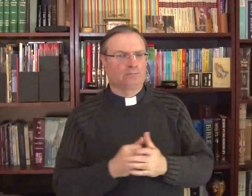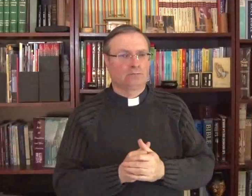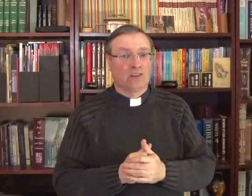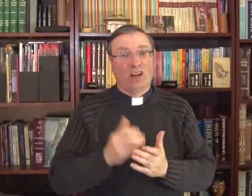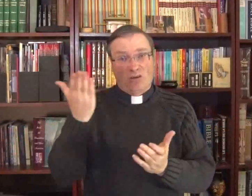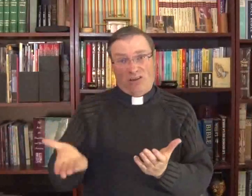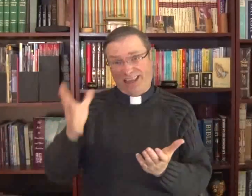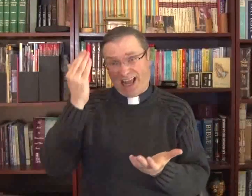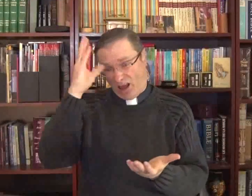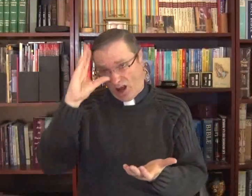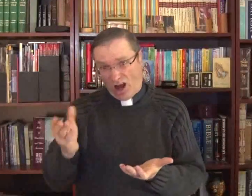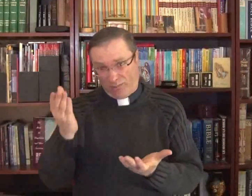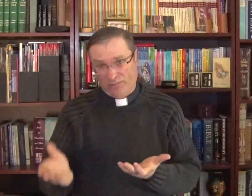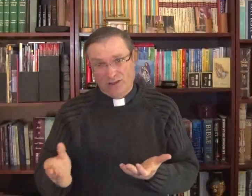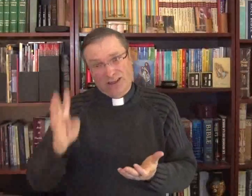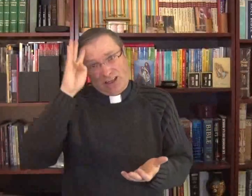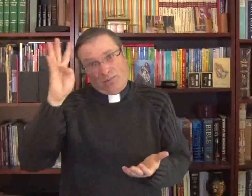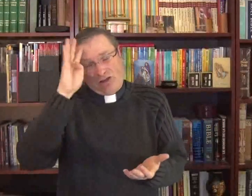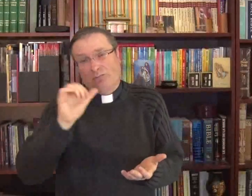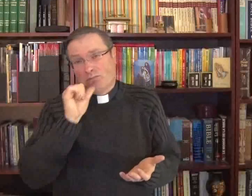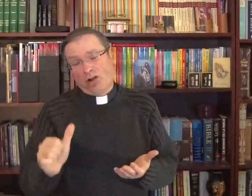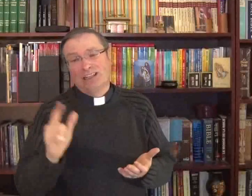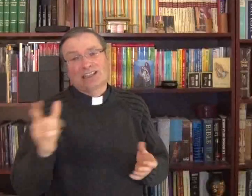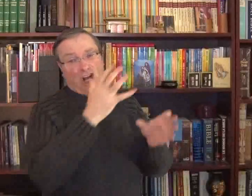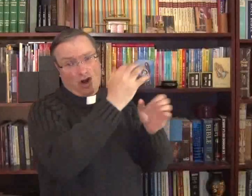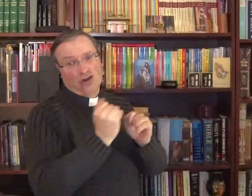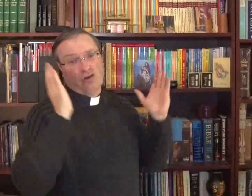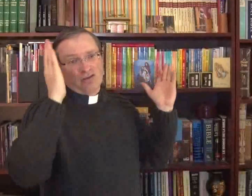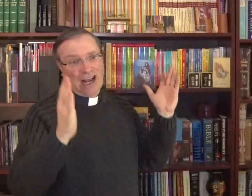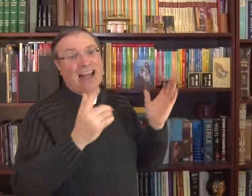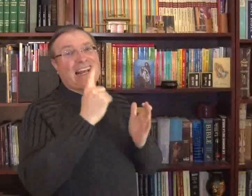Qu'un tel homme ne s'imagine pas qu'il recevra